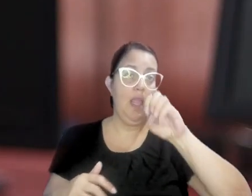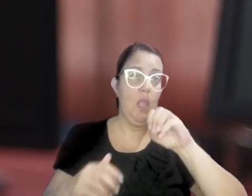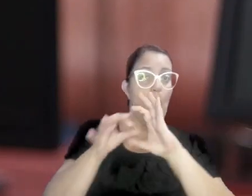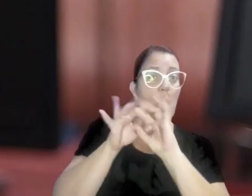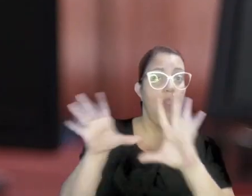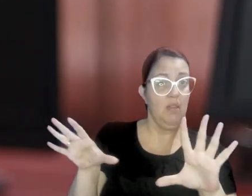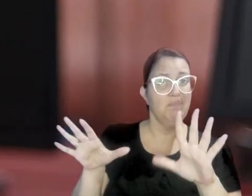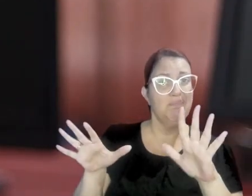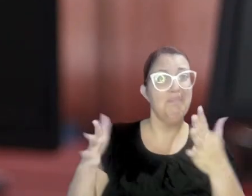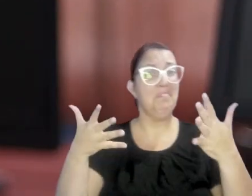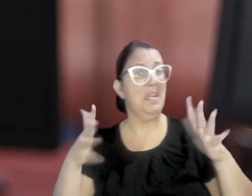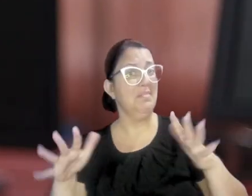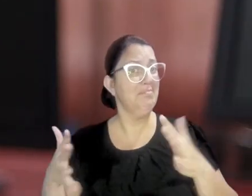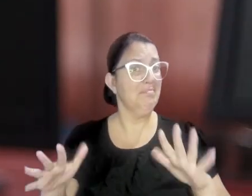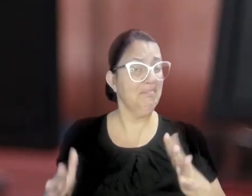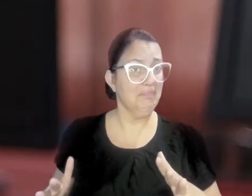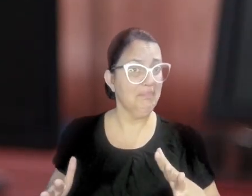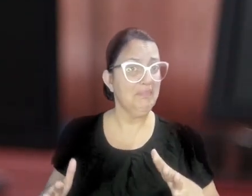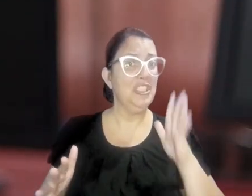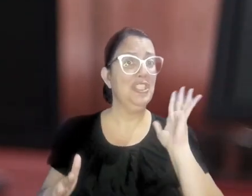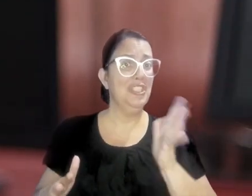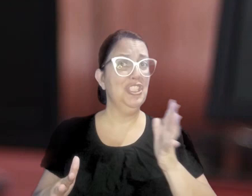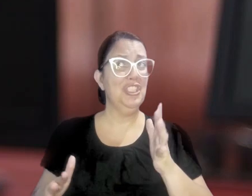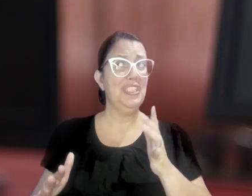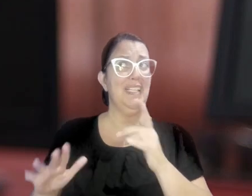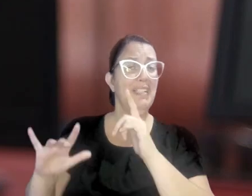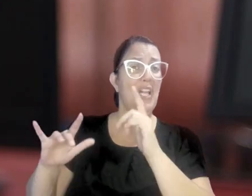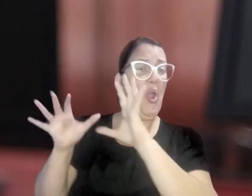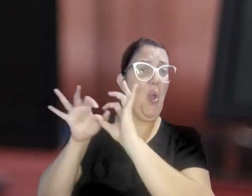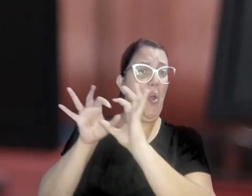mais ou menos neoliberais, que já desconfigura um pouco isso,